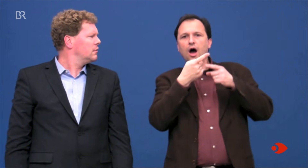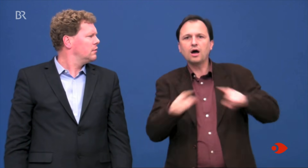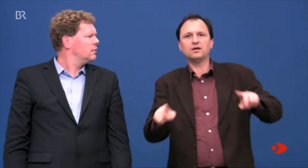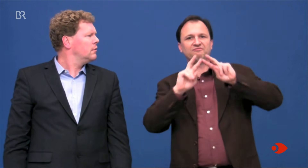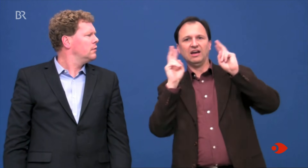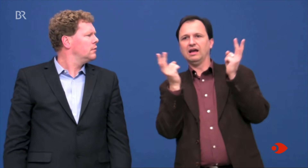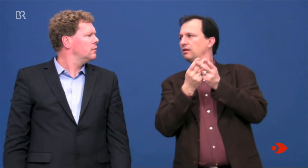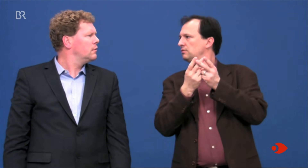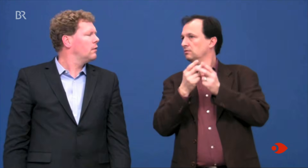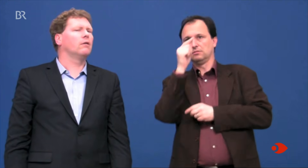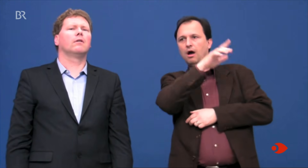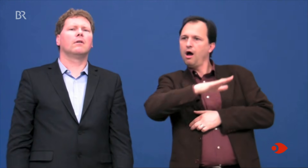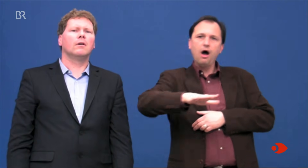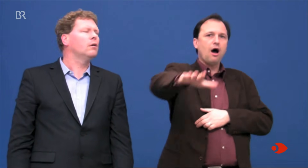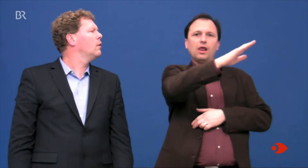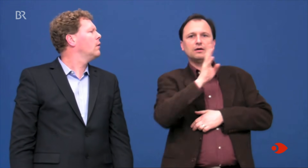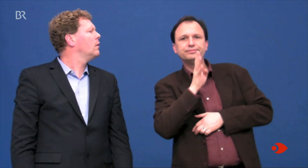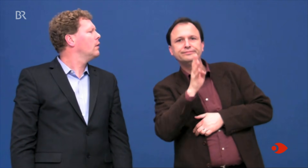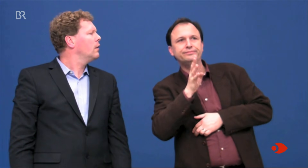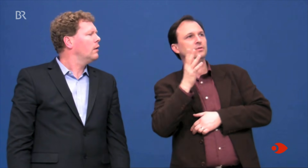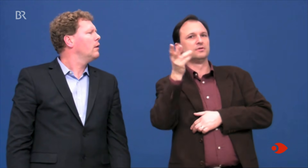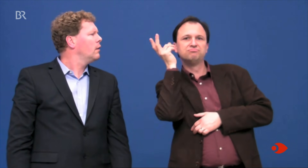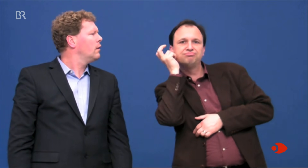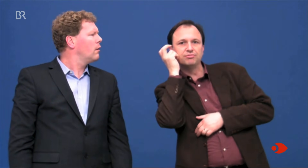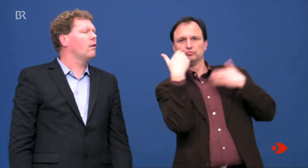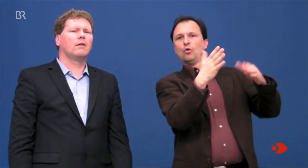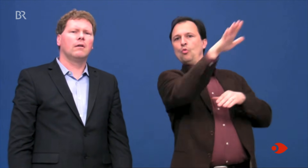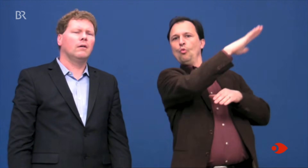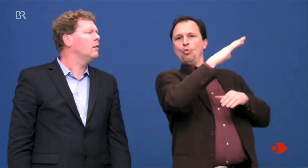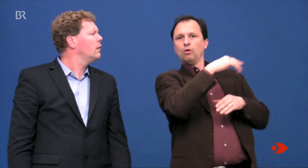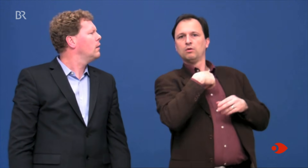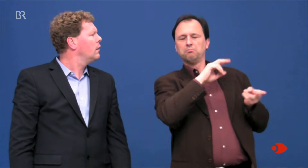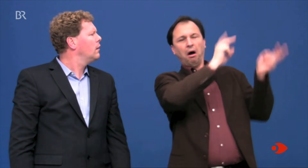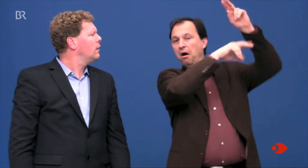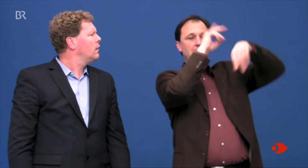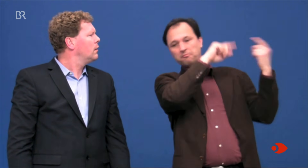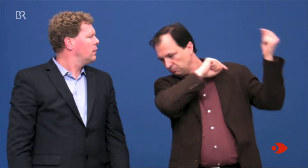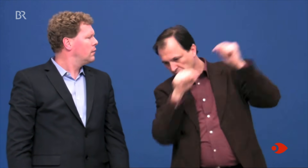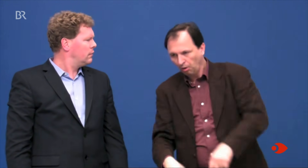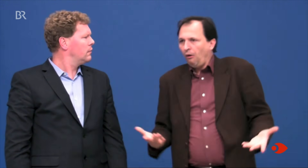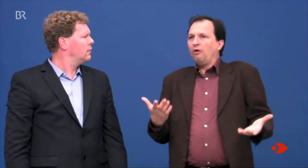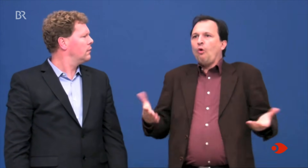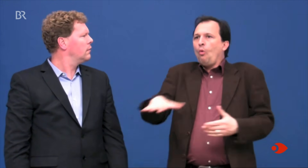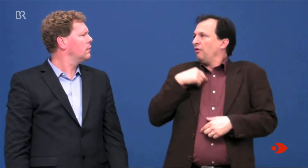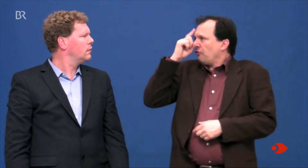In meiner Welt da drüben, da reden und hören alle. Plötzlich verschlägt es mich hierher. Wo bin ich denn?